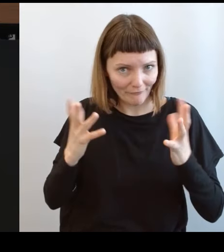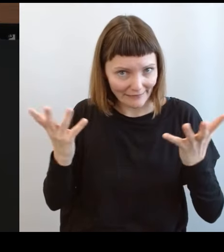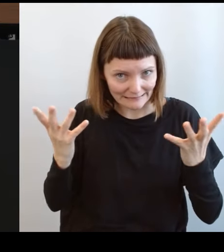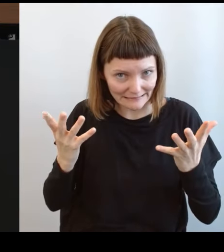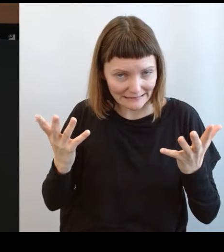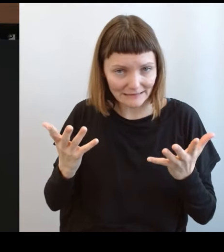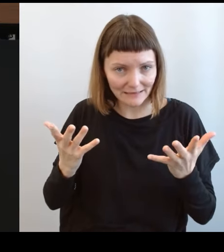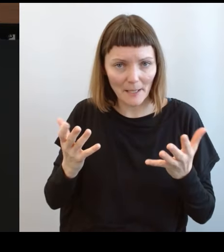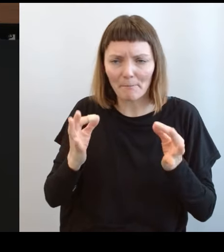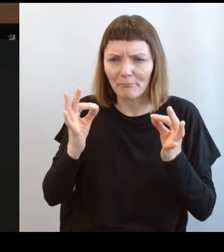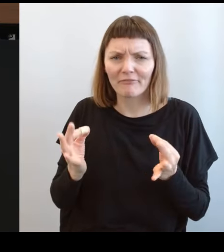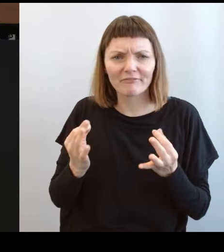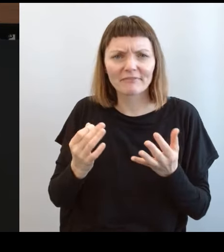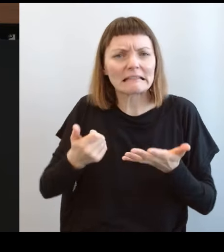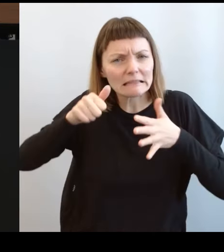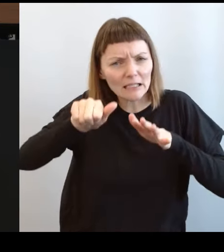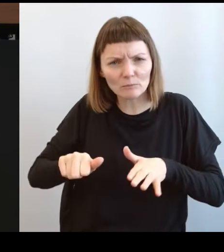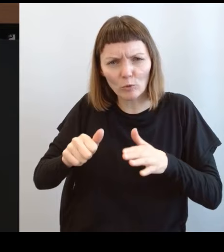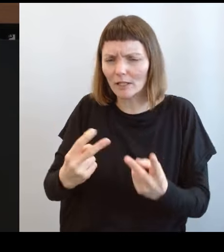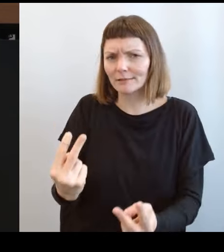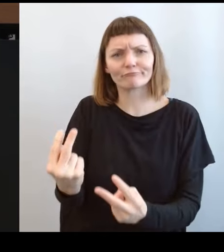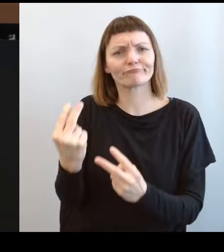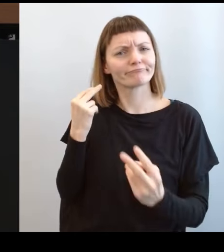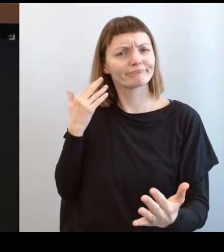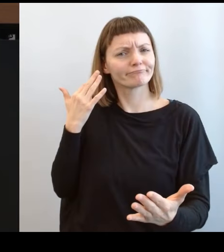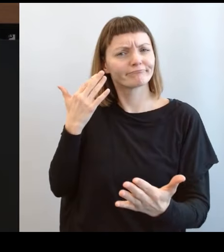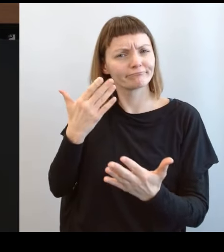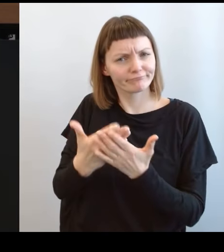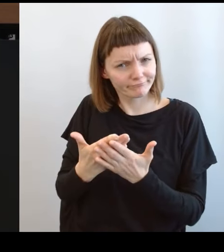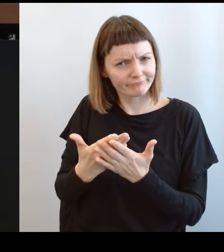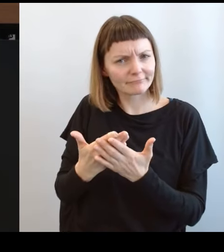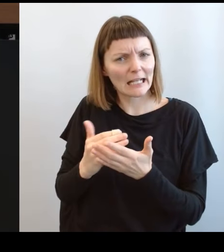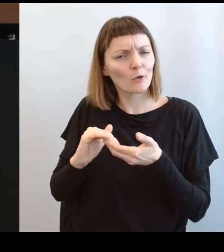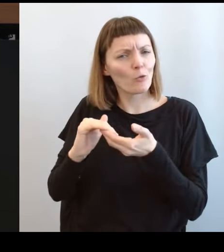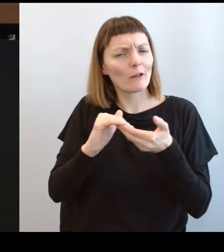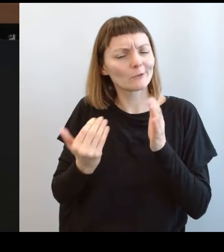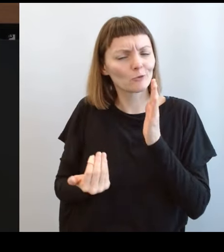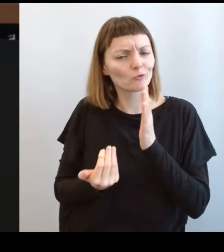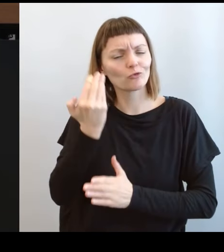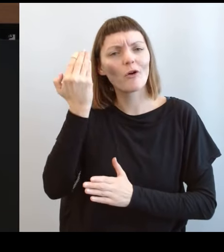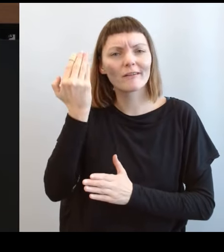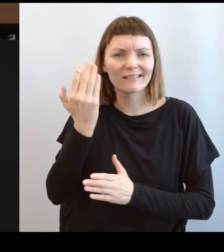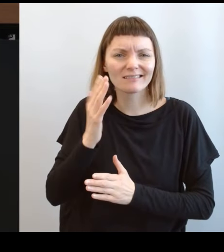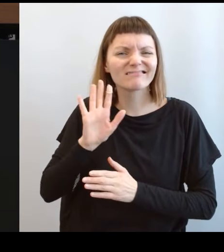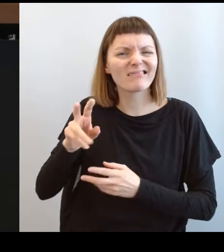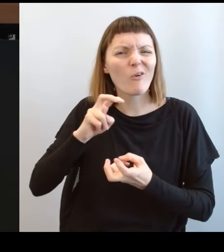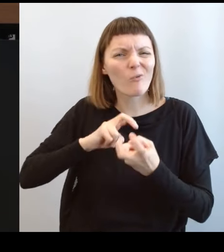neuen Koalition, ist Ihr Umgang insgesamt mit dem Thema Mieterinnenschutz. Ich finde es alarmierend, ob beim